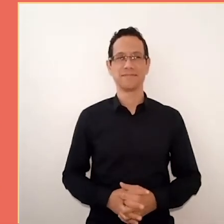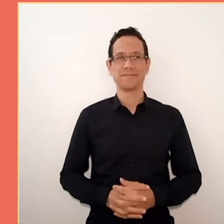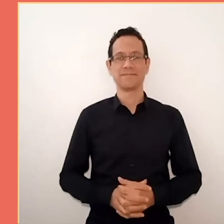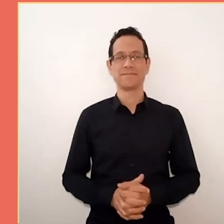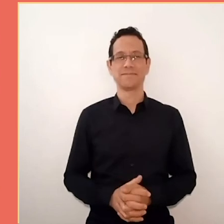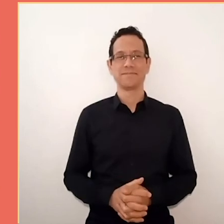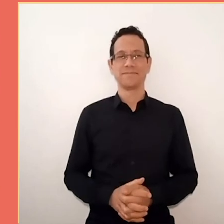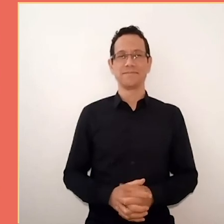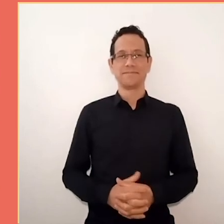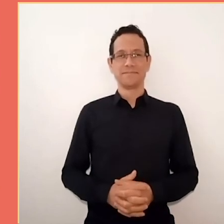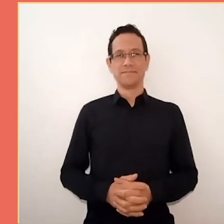Vamos lá.